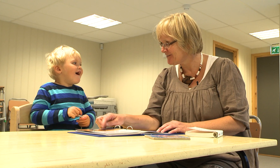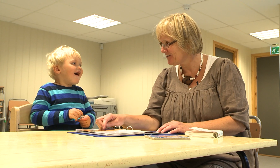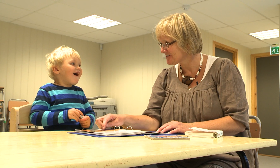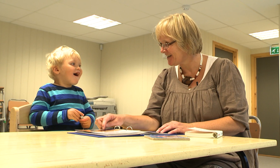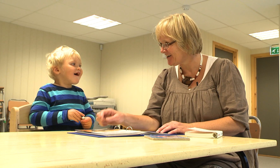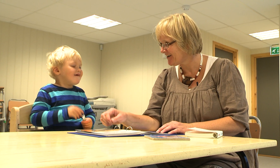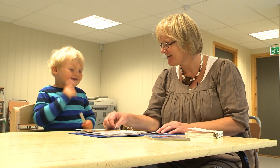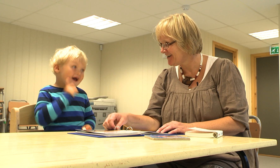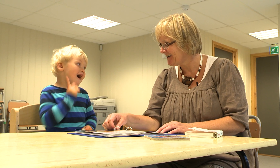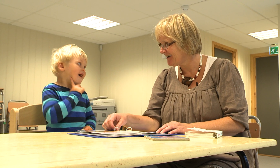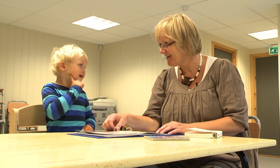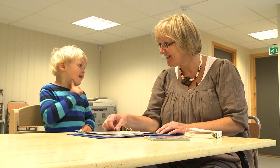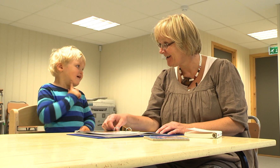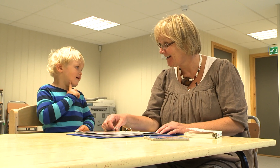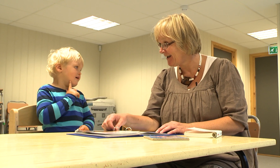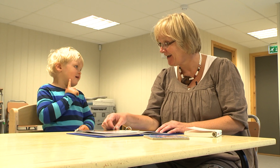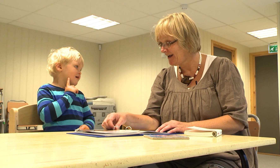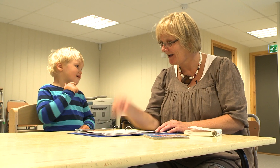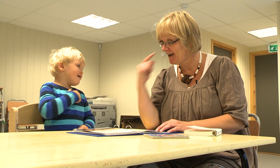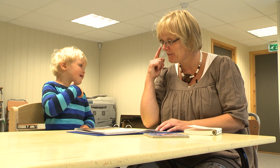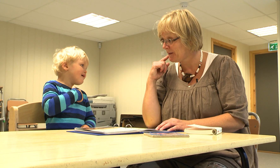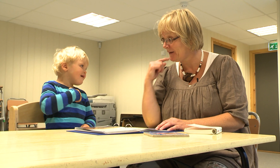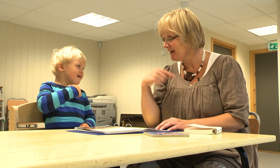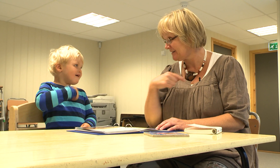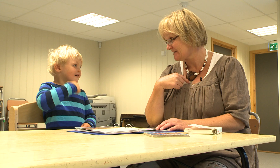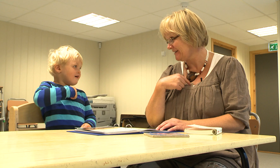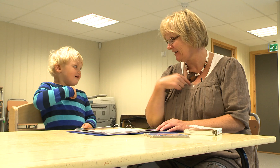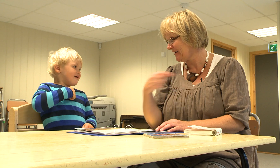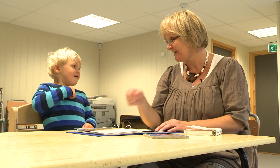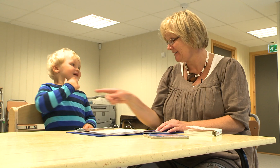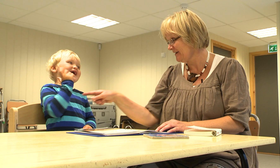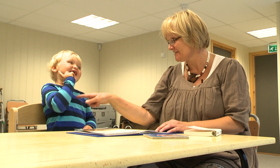Sander har Kleefstra syndrom og bruker også Tegn som støtte i sin barnehage.